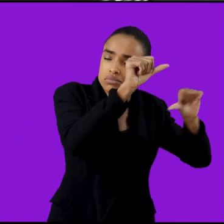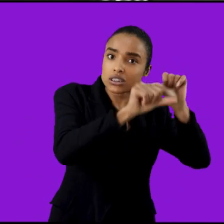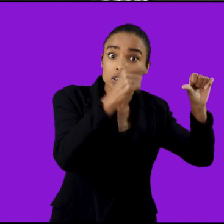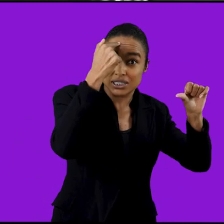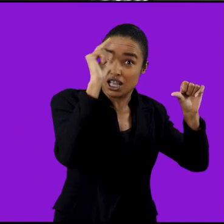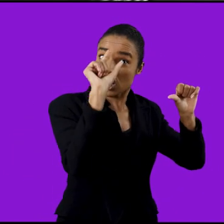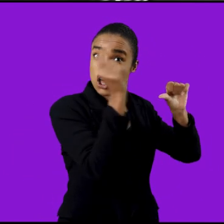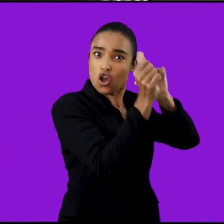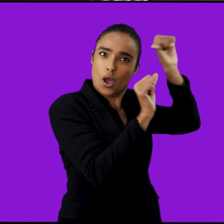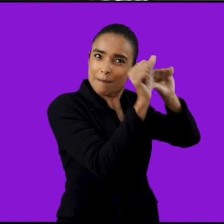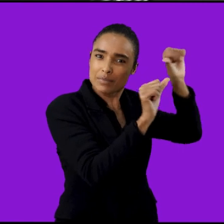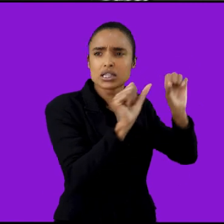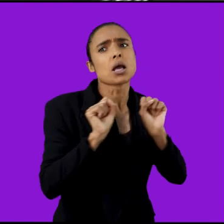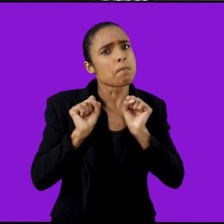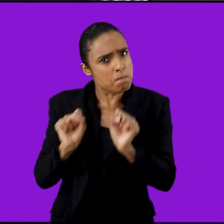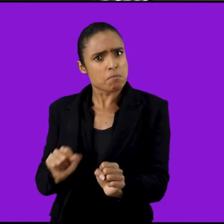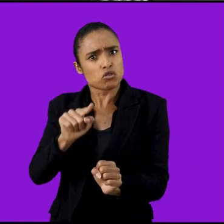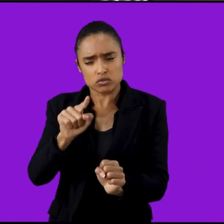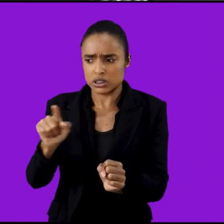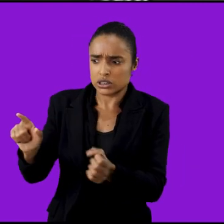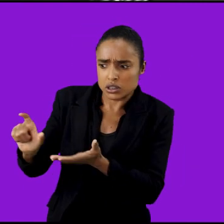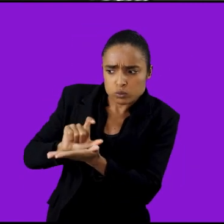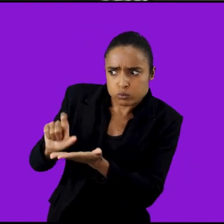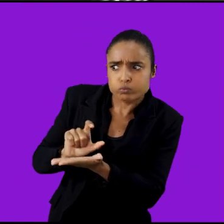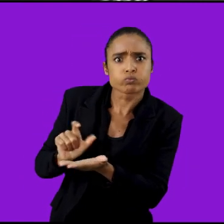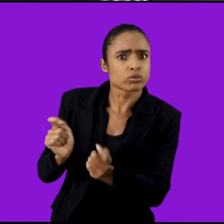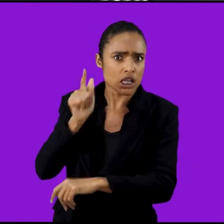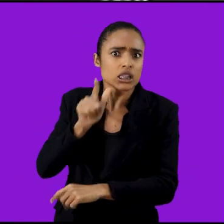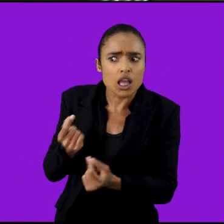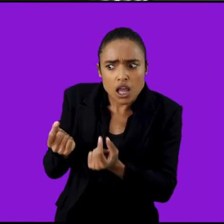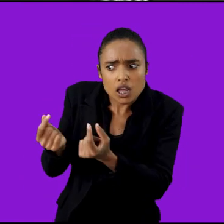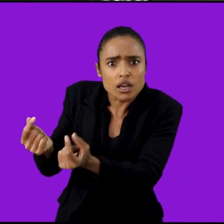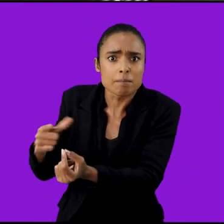a sua cabeça do ponto de vista da mentalidade. De ter uma mentalidade que você pode e que